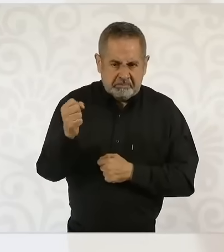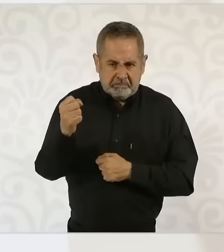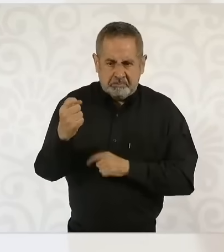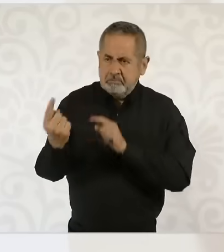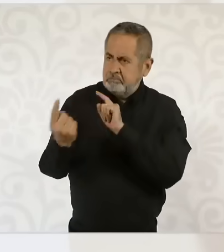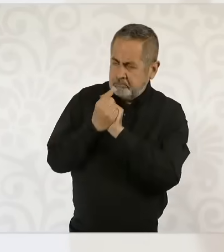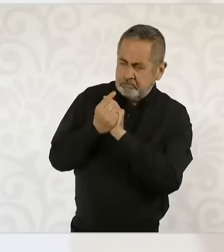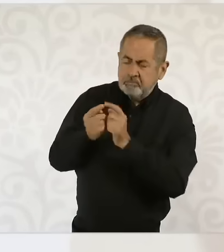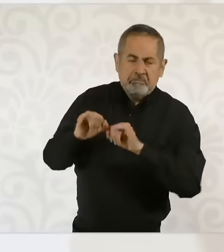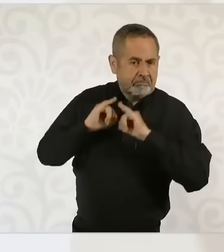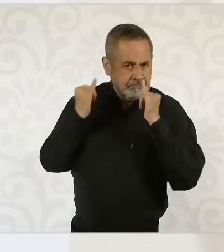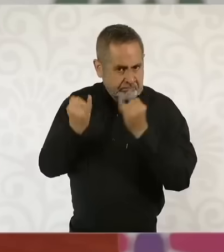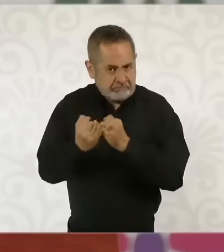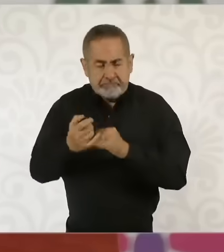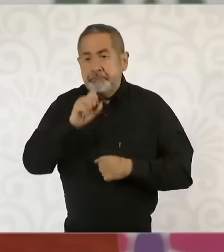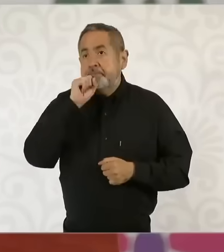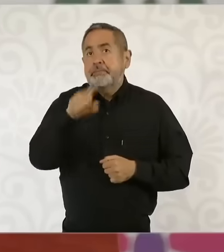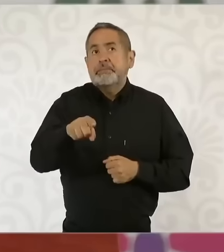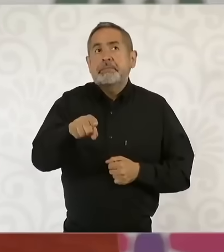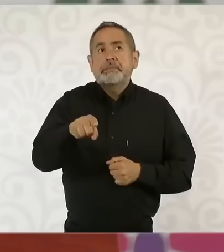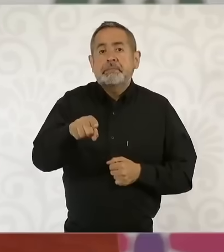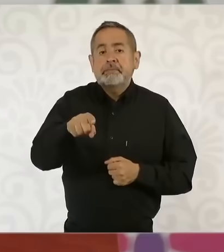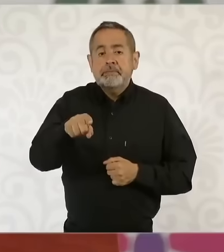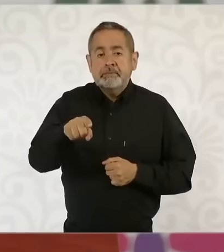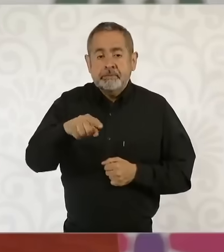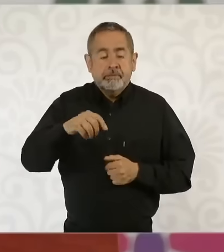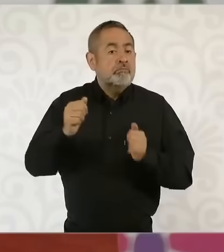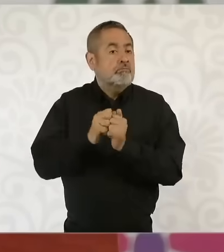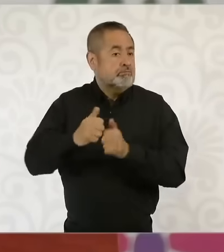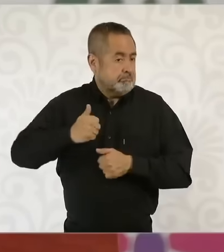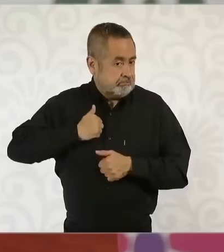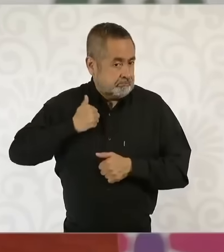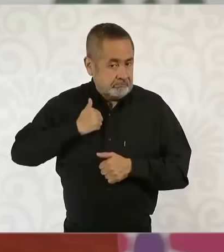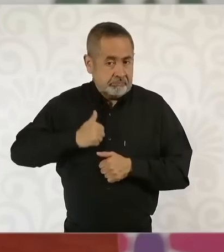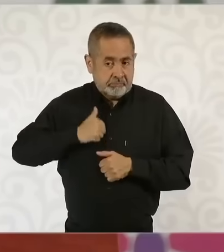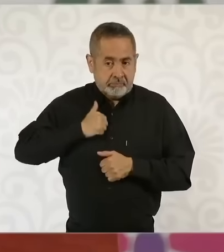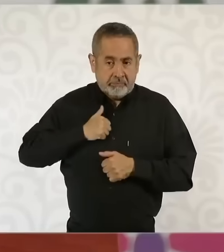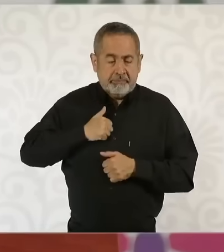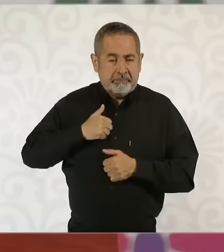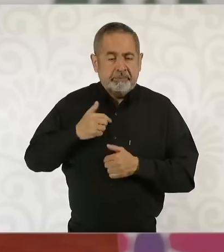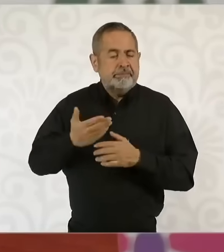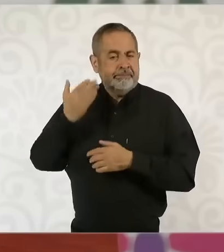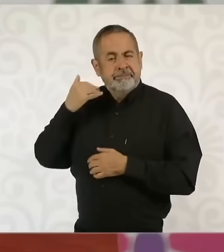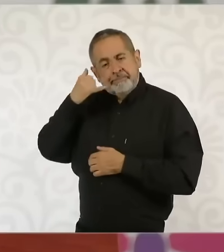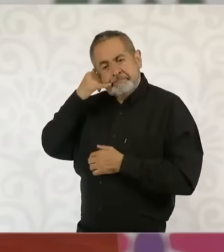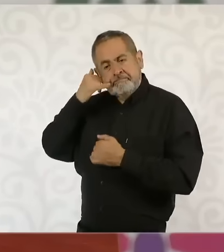Eh, tenemos también planteado con Canadá la última llamada que tuvimos con el ministro Carne,